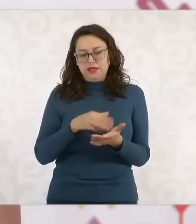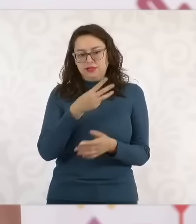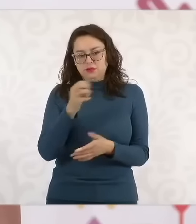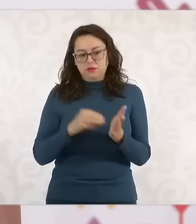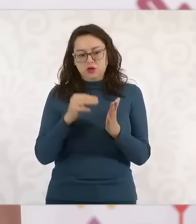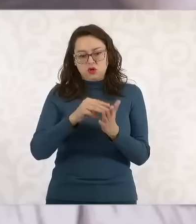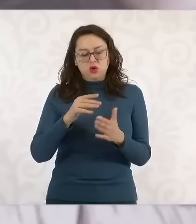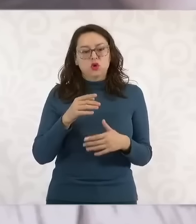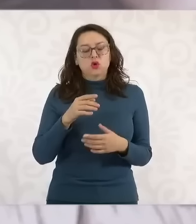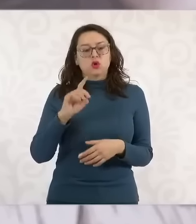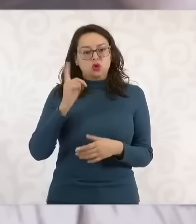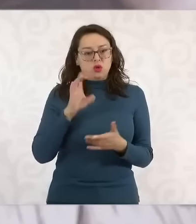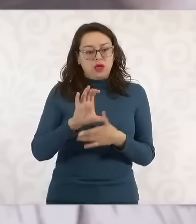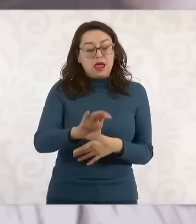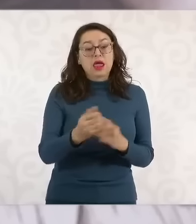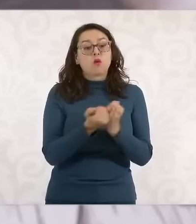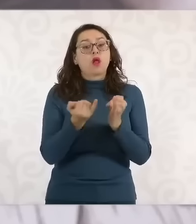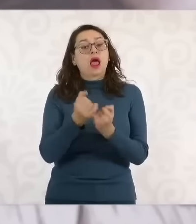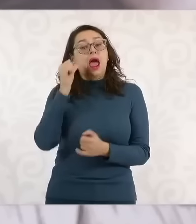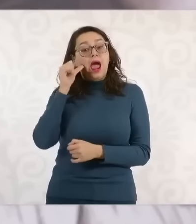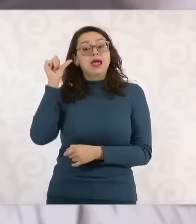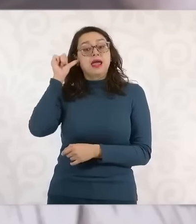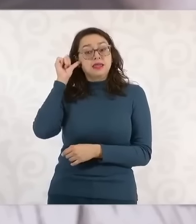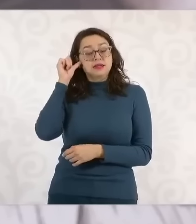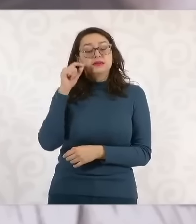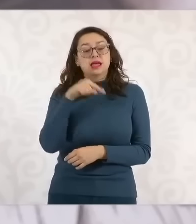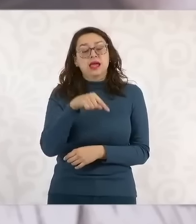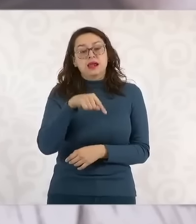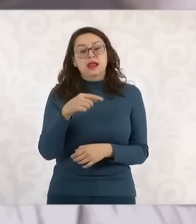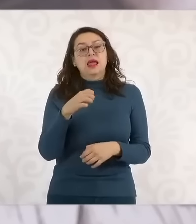ayer General Morals por 1000 millones de dólar. Entonces, esta semana nada más